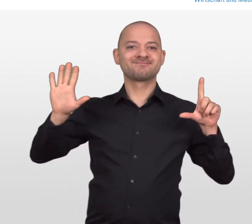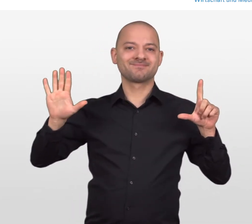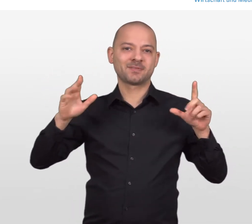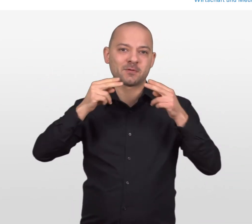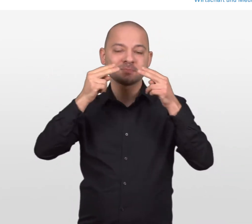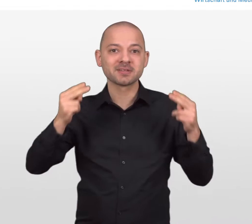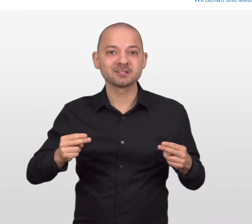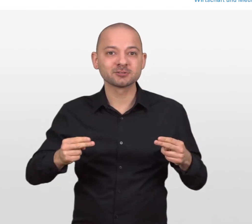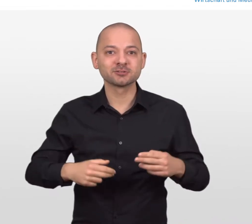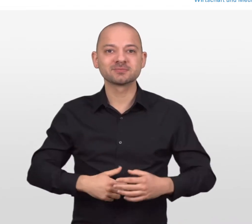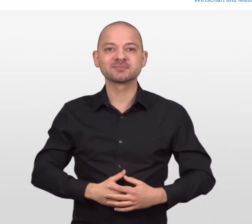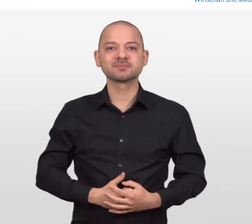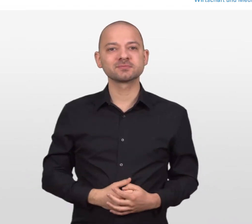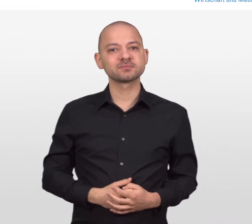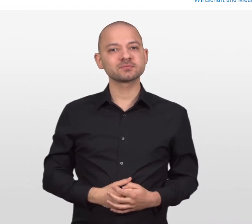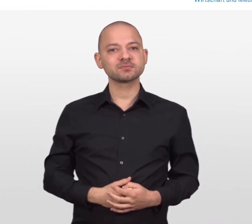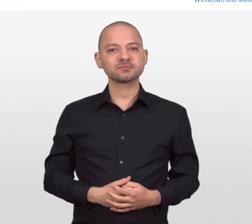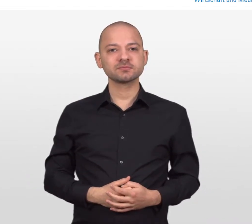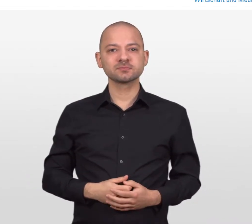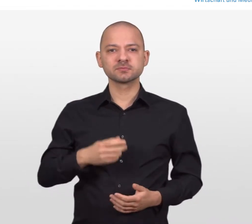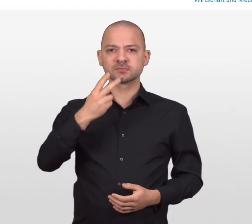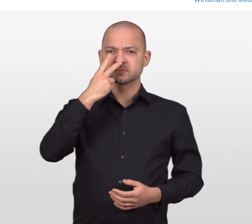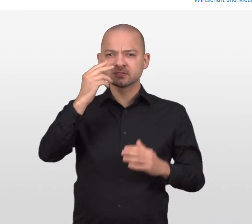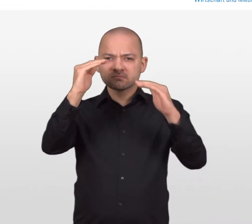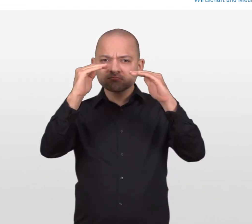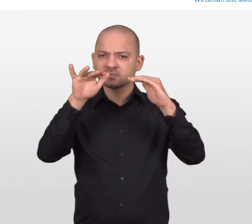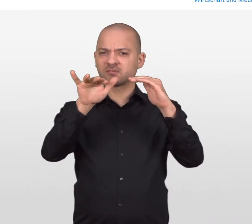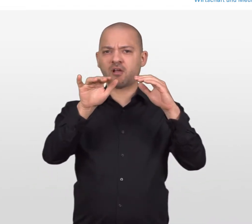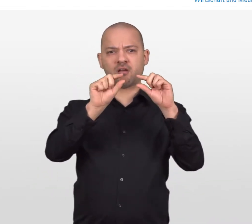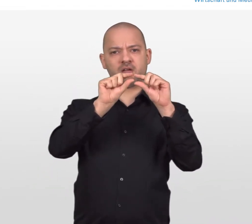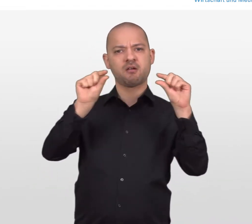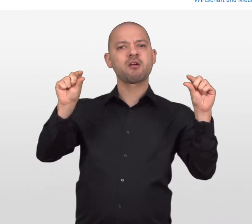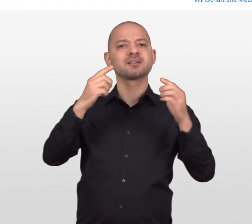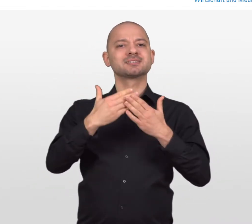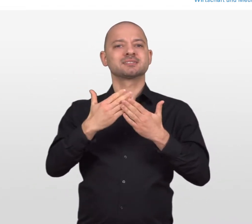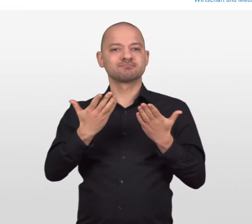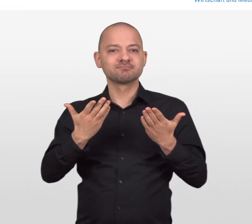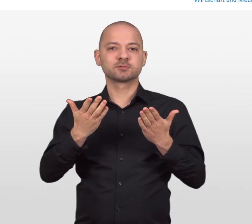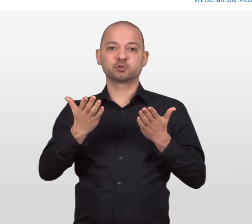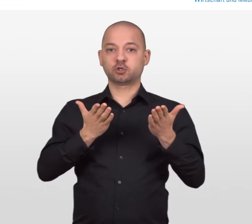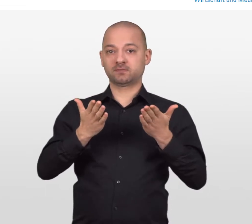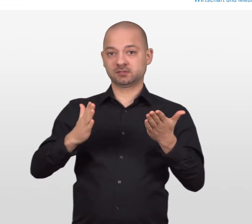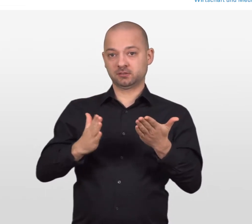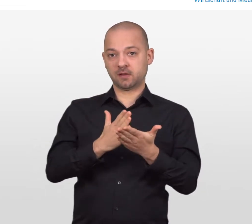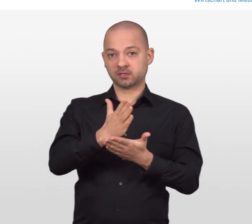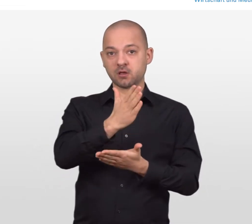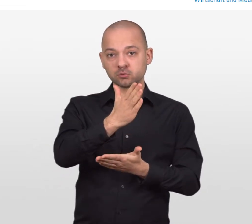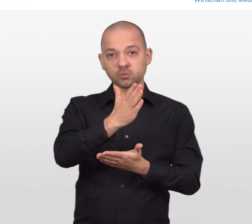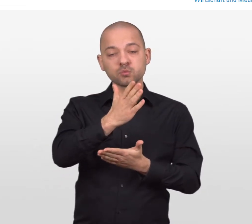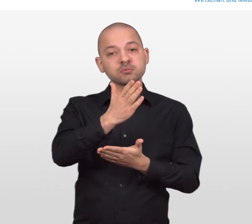mit der Homepage des Bayerischen Wirtschaftsministeriums. Darunter ist eine Leiste mit der Servicenavigation.